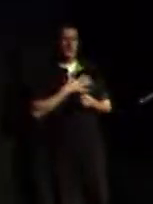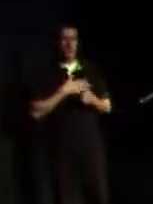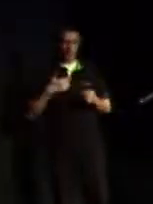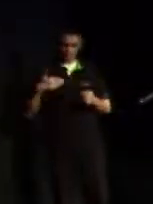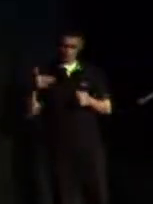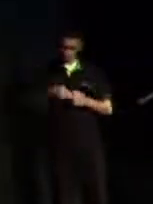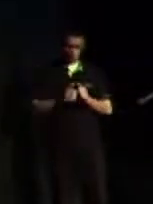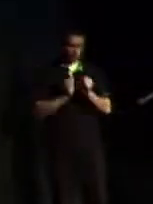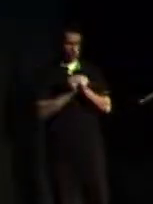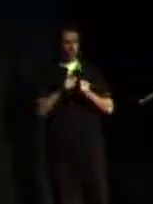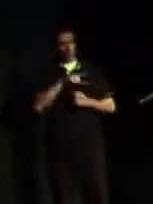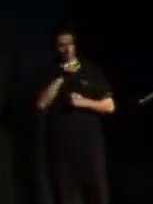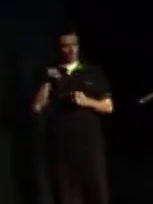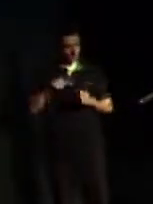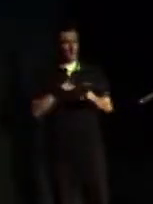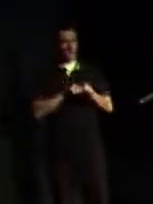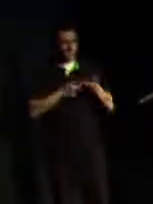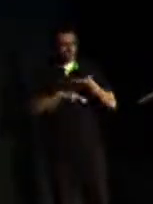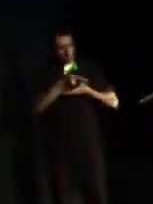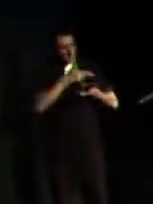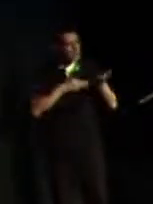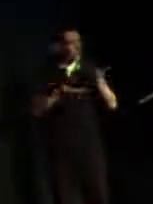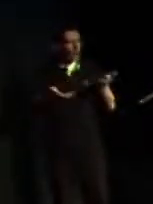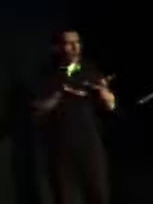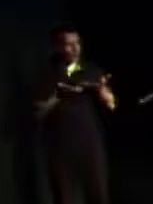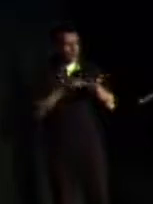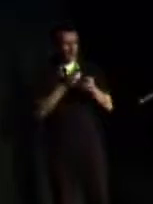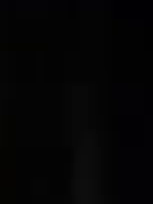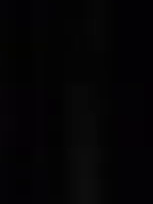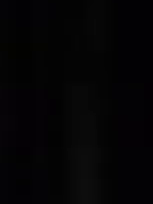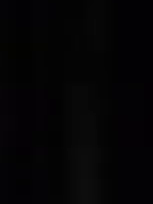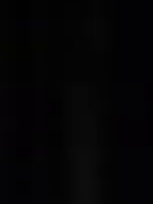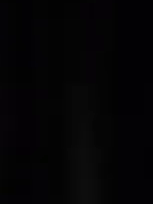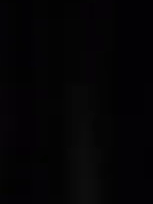e compartilhar esse momento de interdisciplinaridade no esporte.